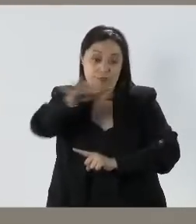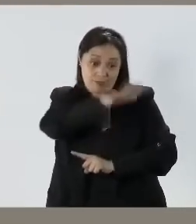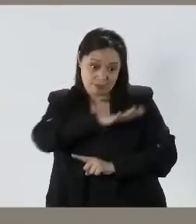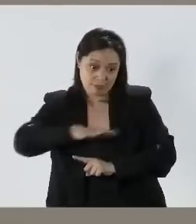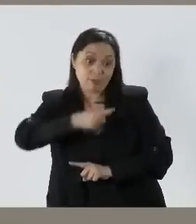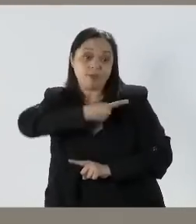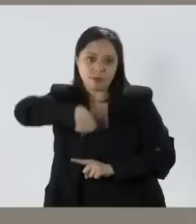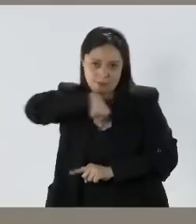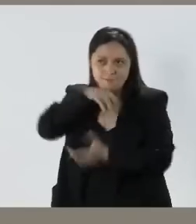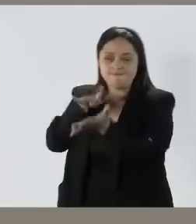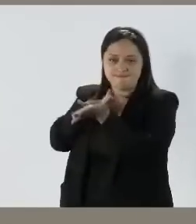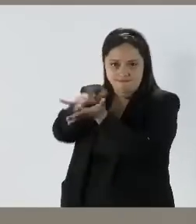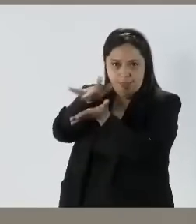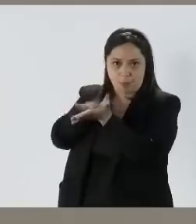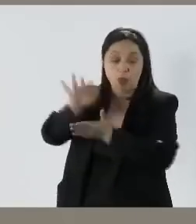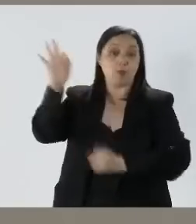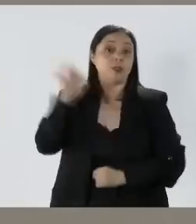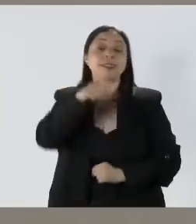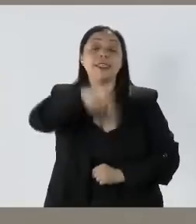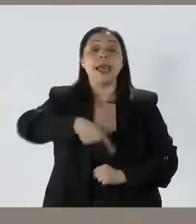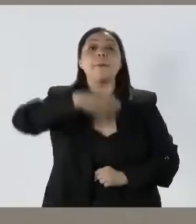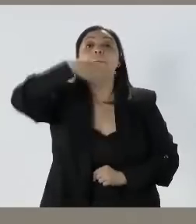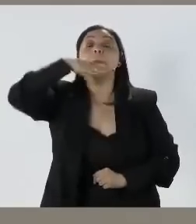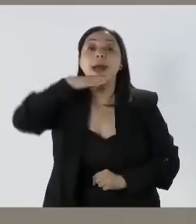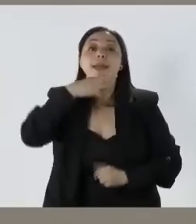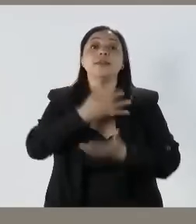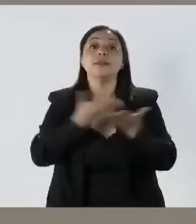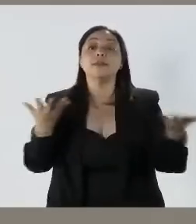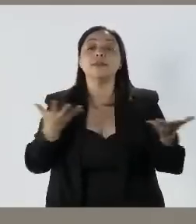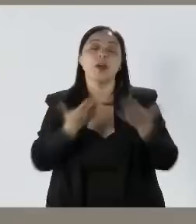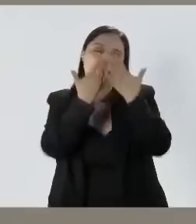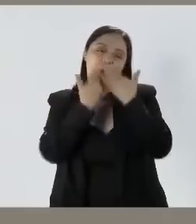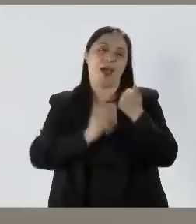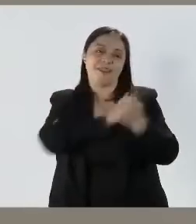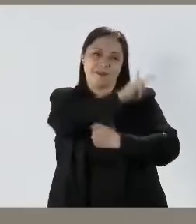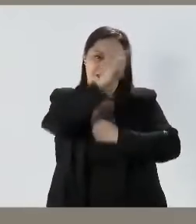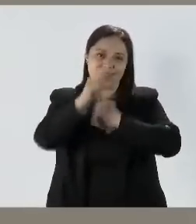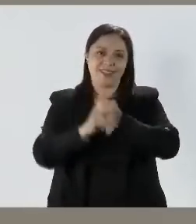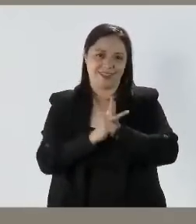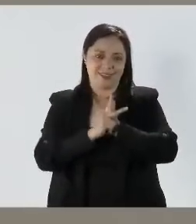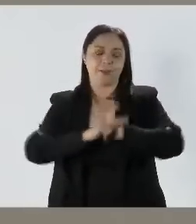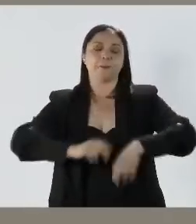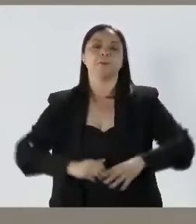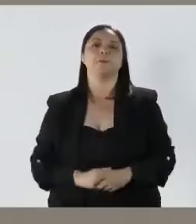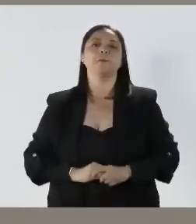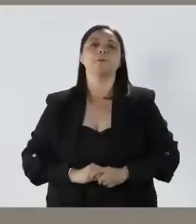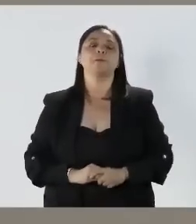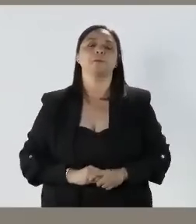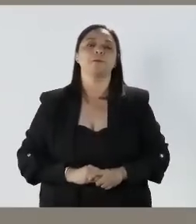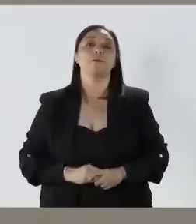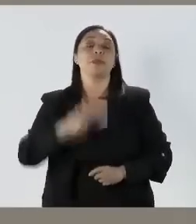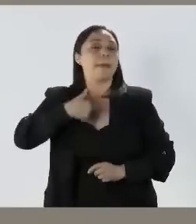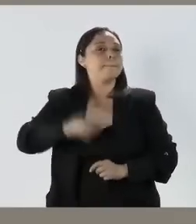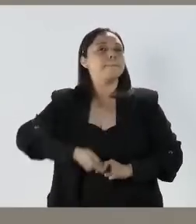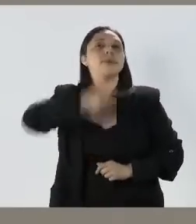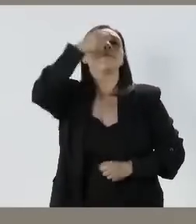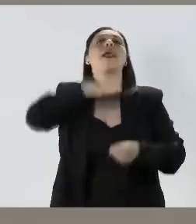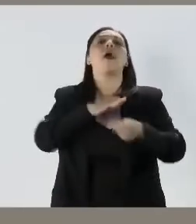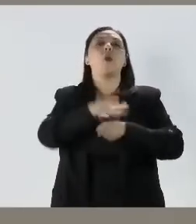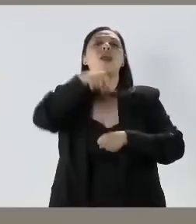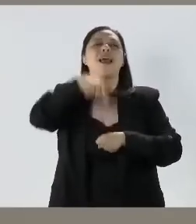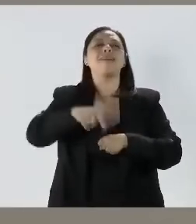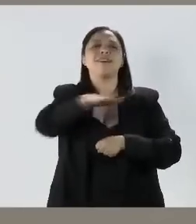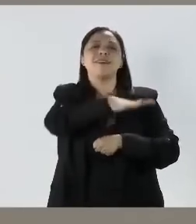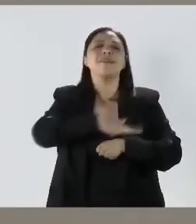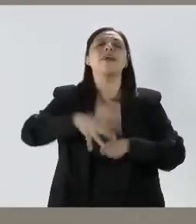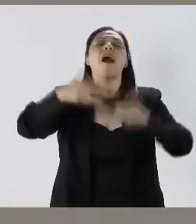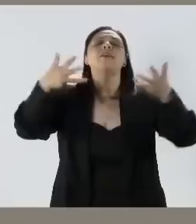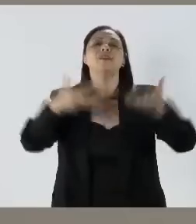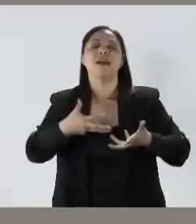porque sin maíz No hay país y la primera acción metropolitana ha sido la protección